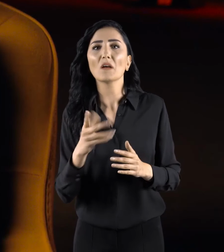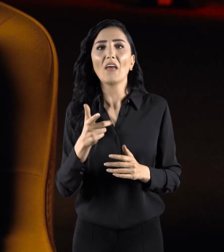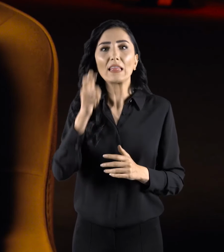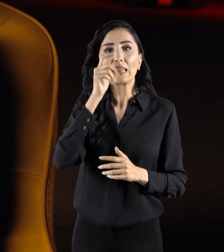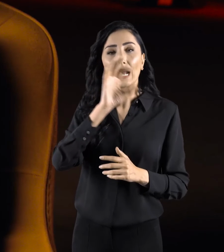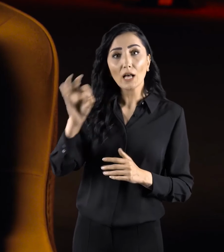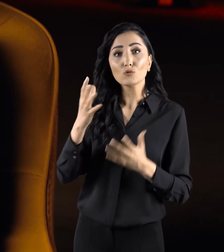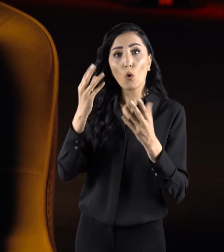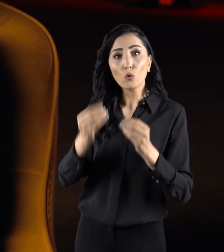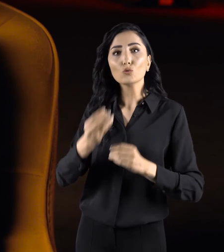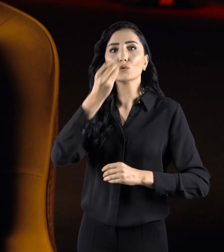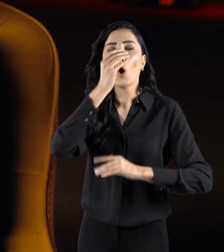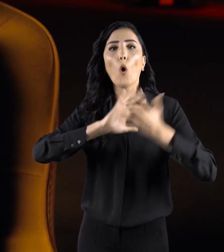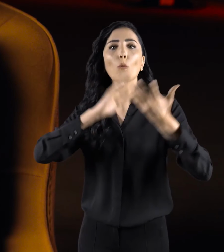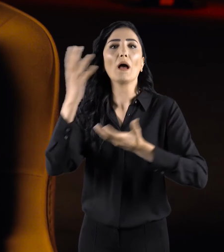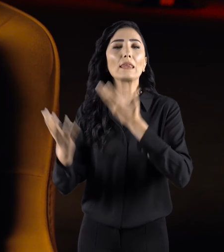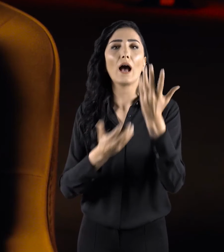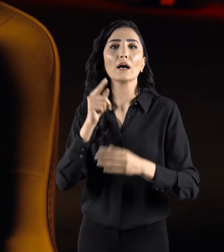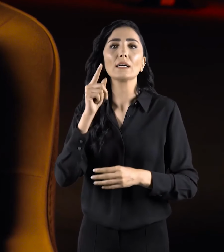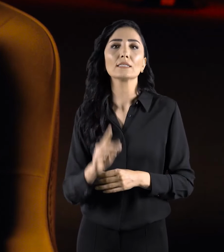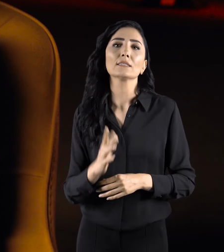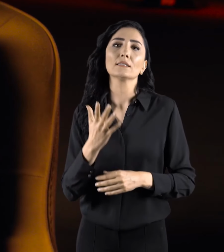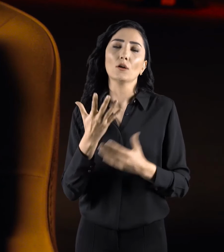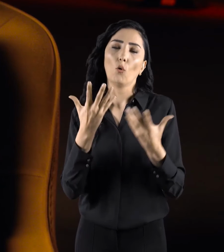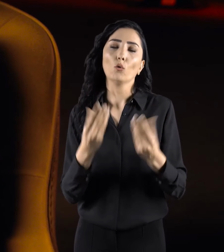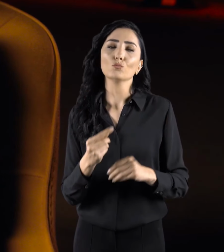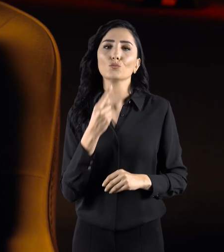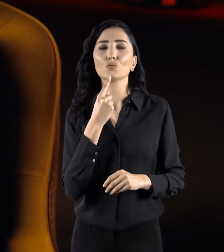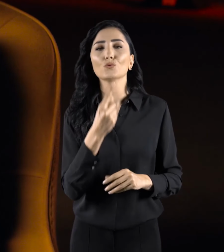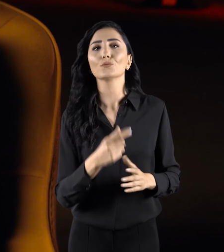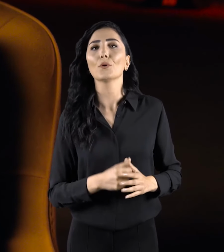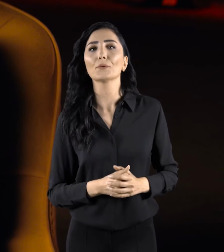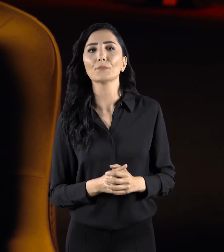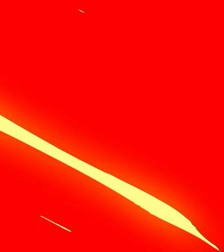ve dikkatsizliği getirirse orman yangınlarına öncülük etmiş oluyoruz.